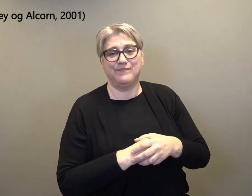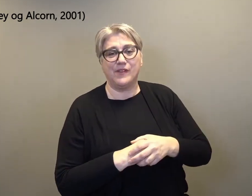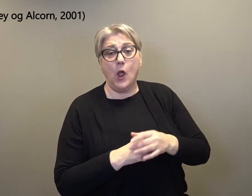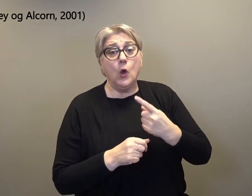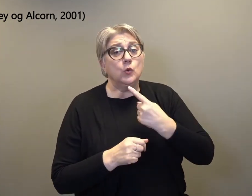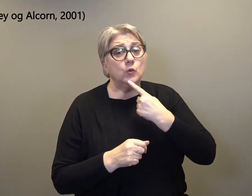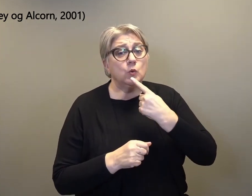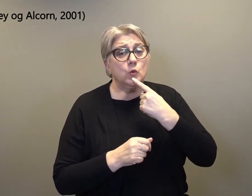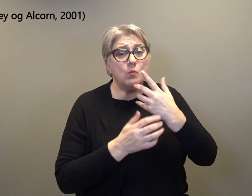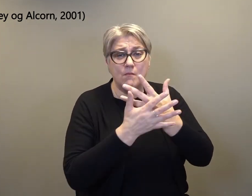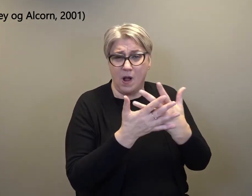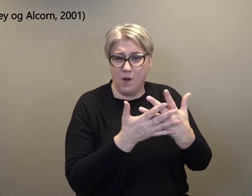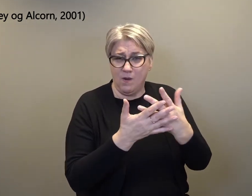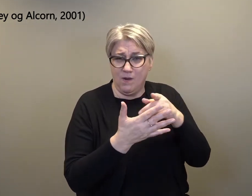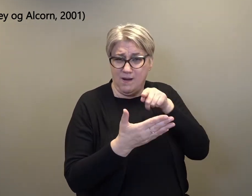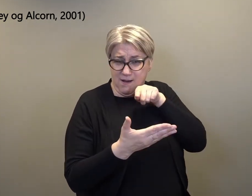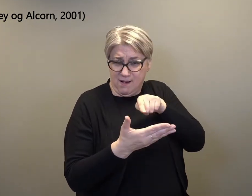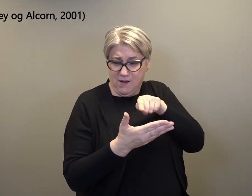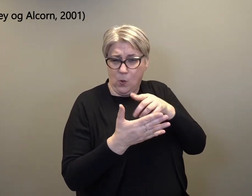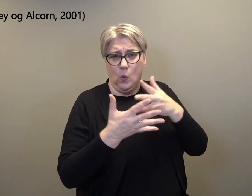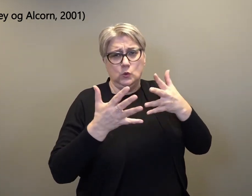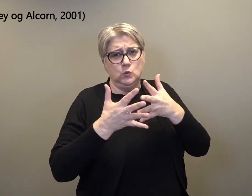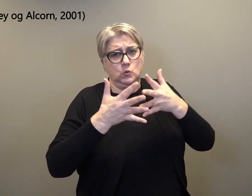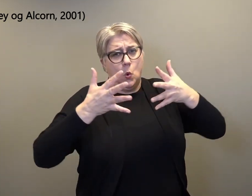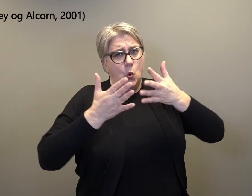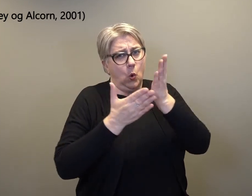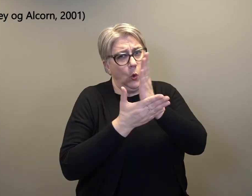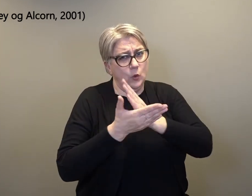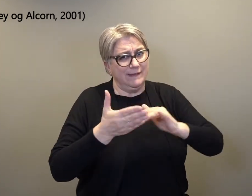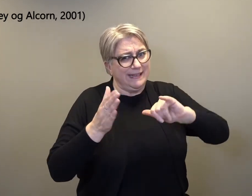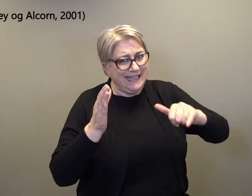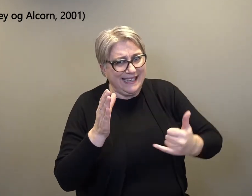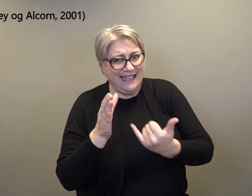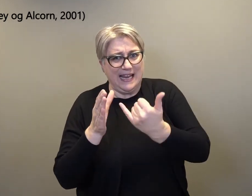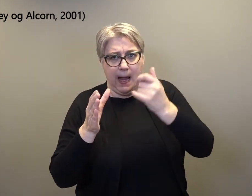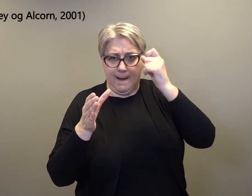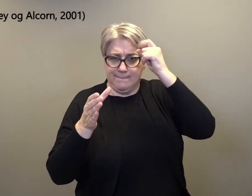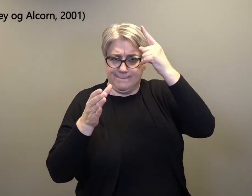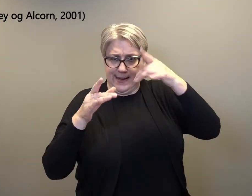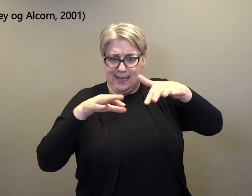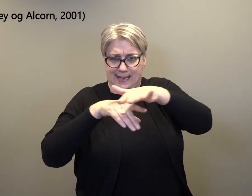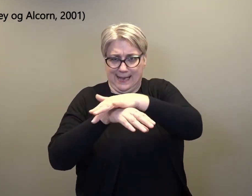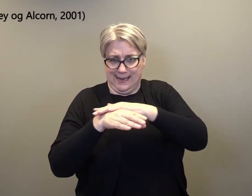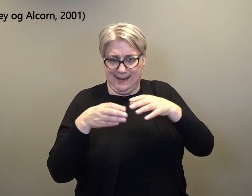Tungumálið er stór hluti af menningunni.